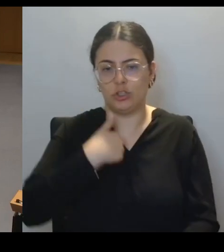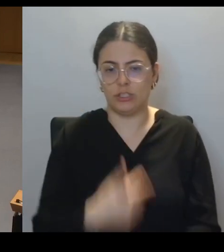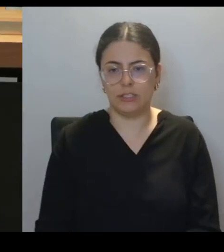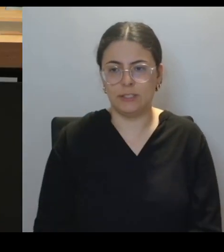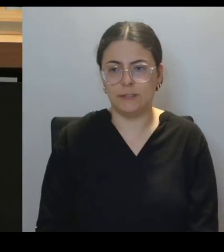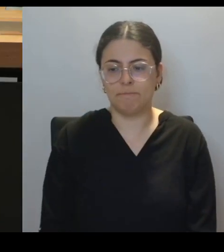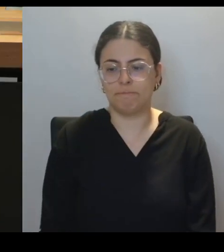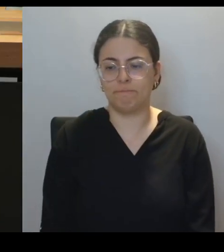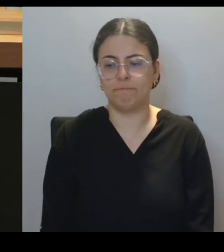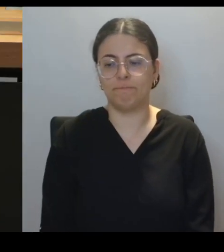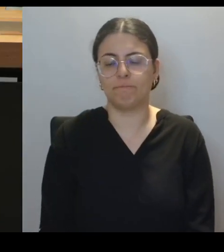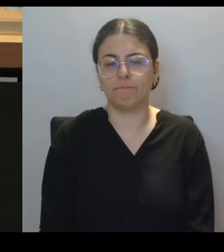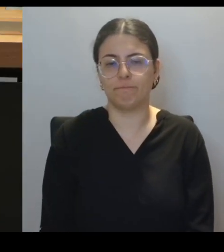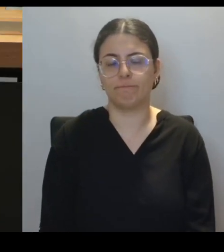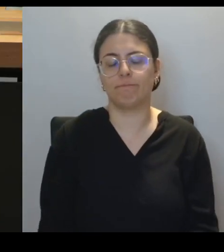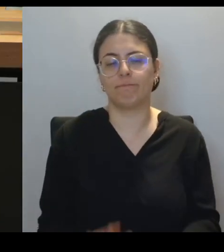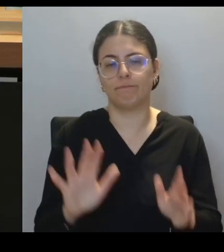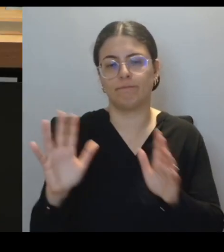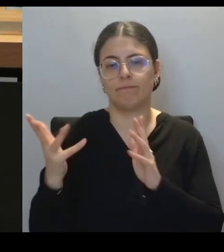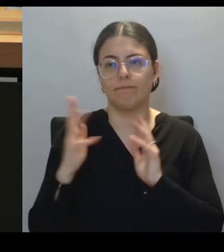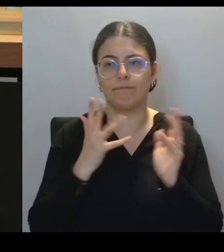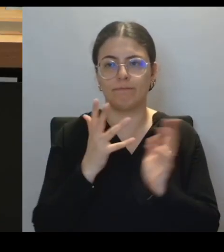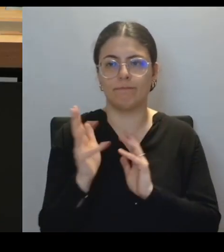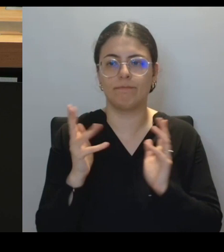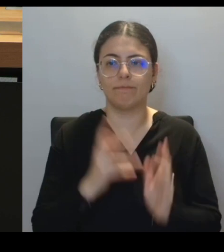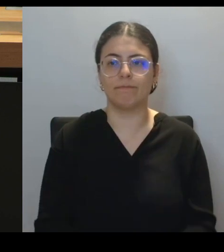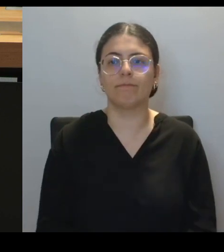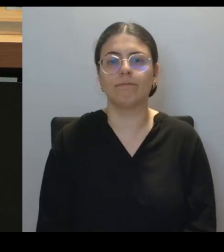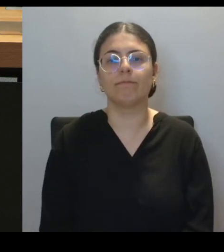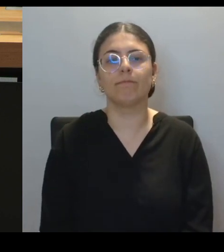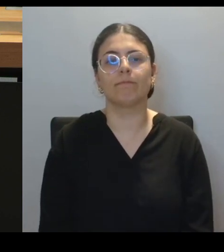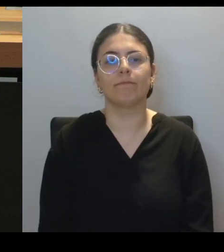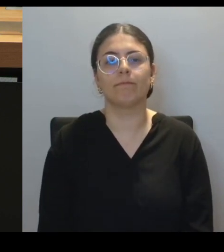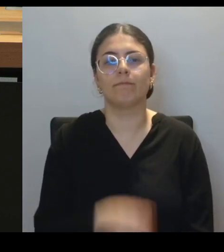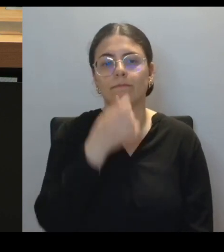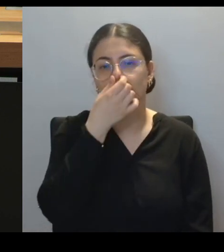Menschen die ihr Leben lang für sich und andere gearbeitet haben, drangsalieren sie mit Gesetzen,